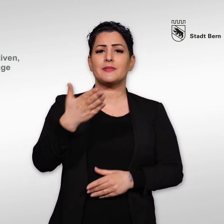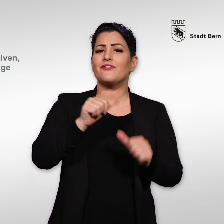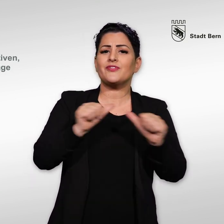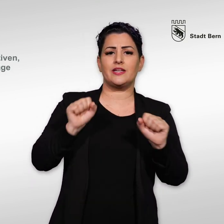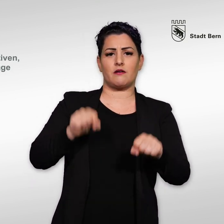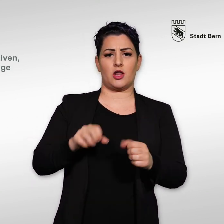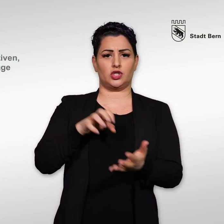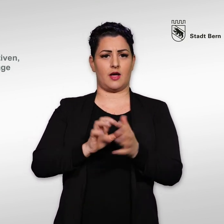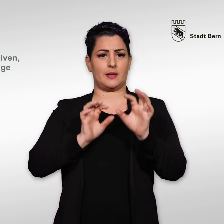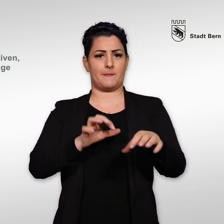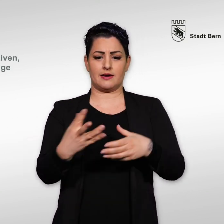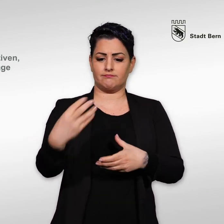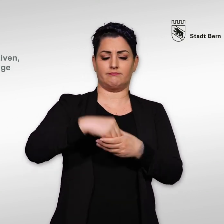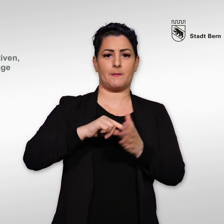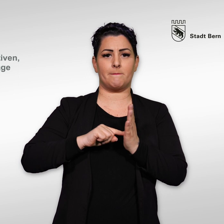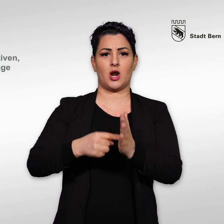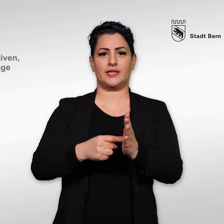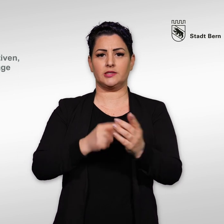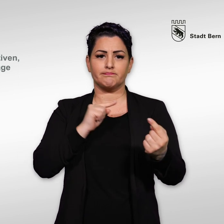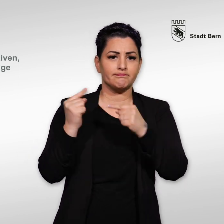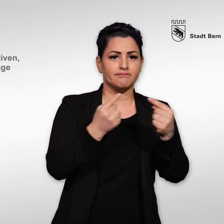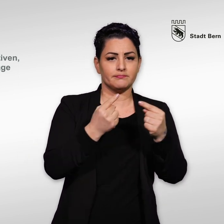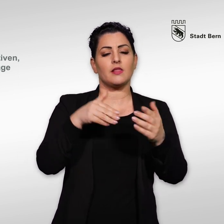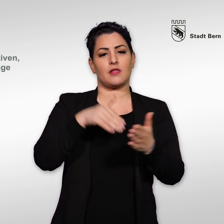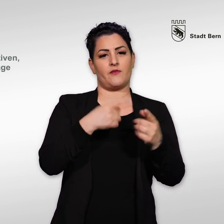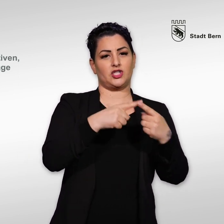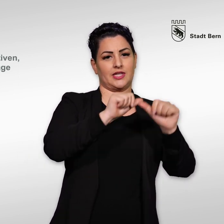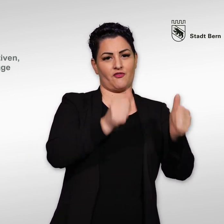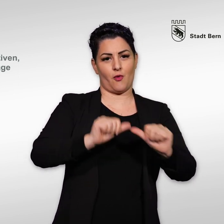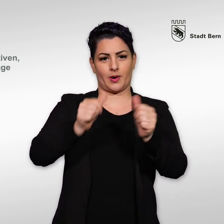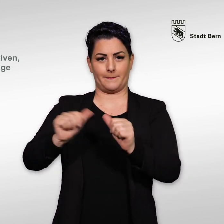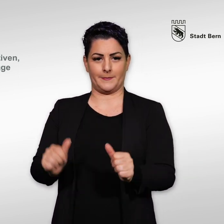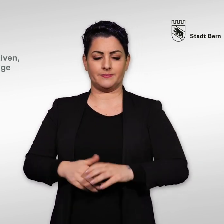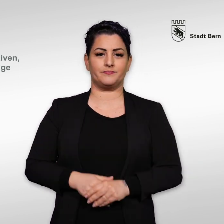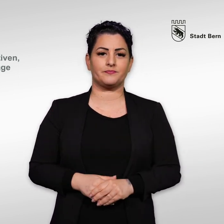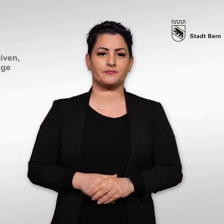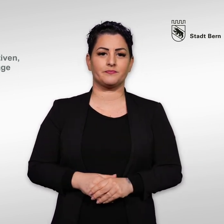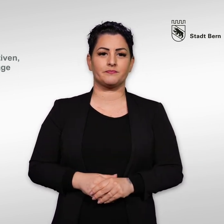Es gibt verschiedene Formen, wie Sie in der Stadt Bern politisch mitreden können. Die häufigsten Formen sind: